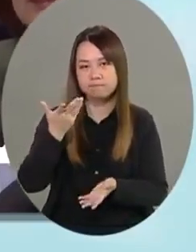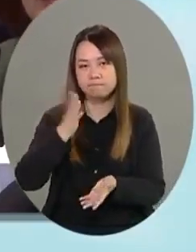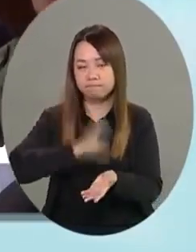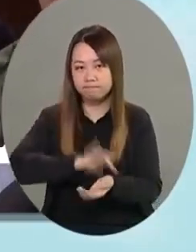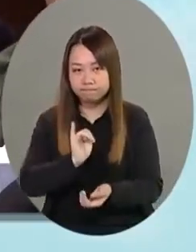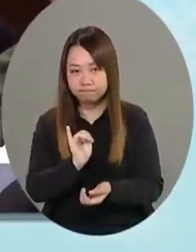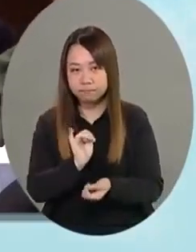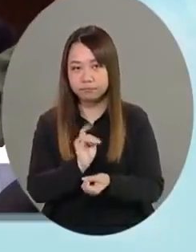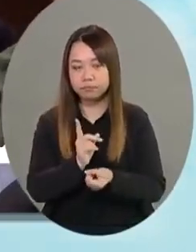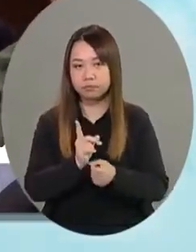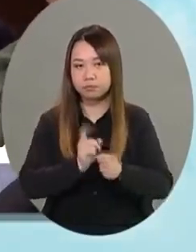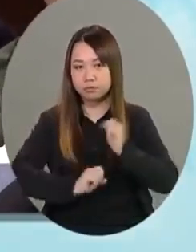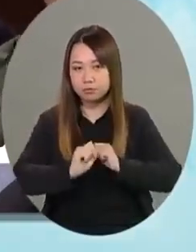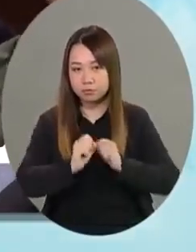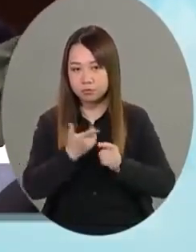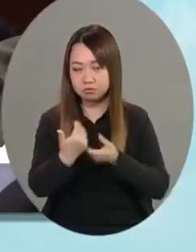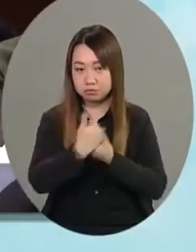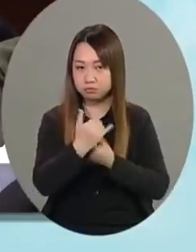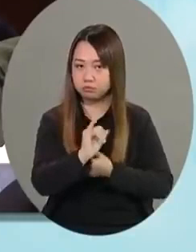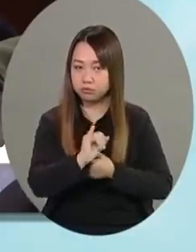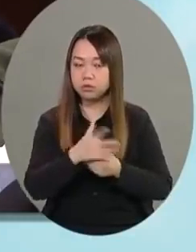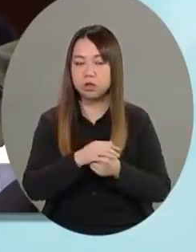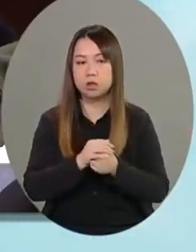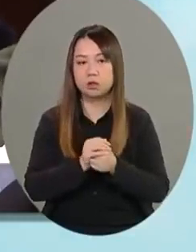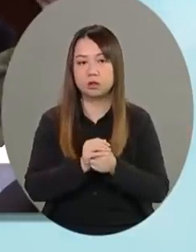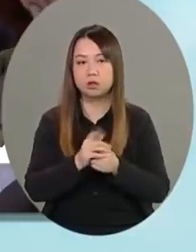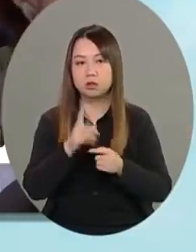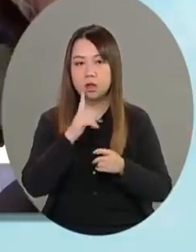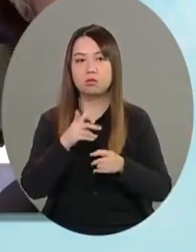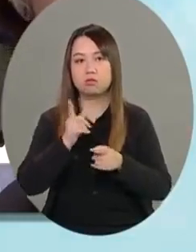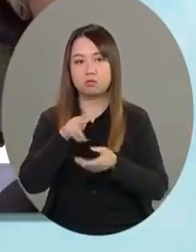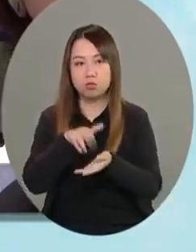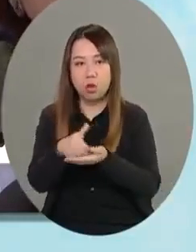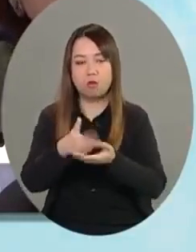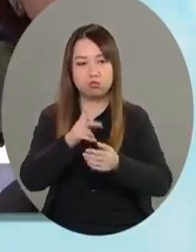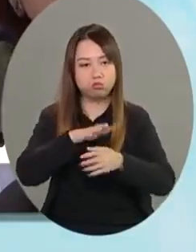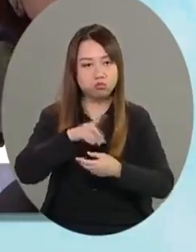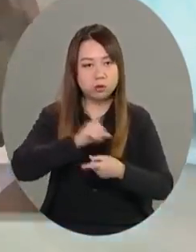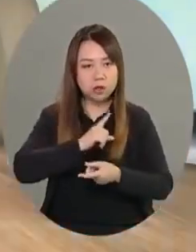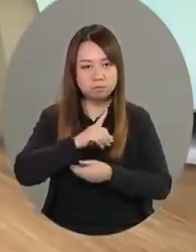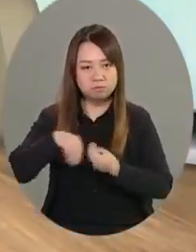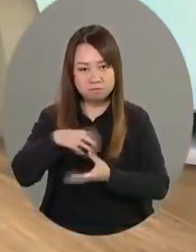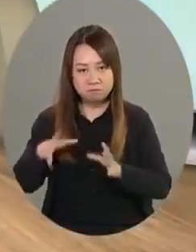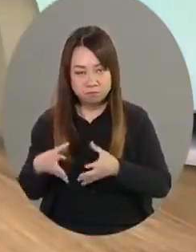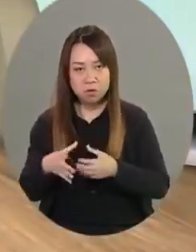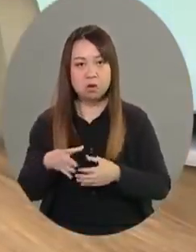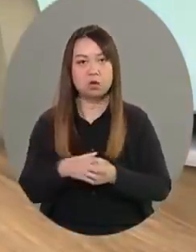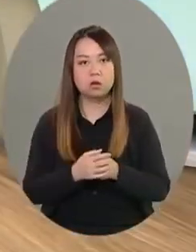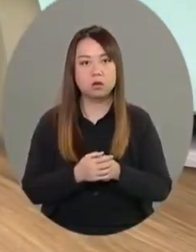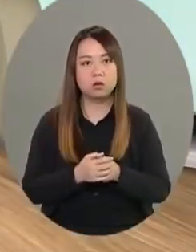可能有一些不当的干涉啊 或者影响之一一个独立的运作的 无论怎样演绎